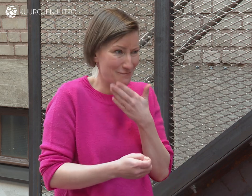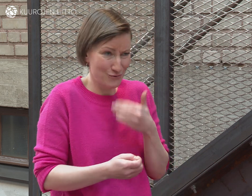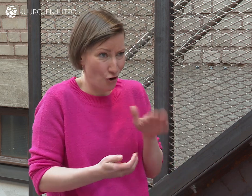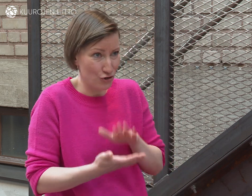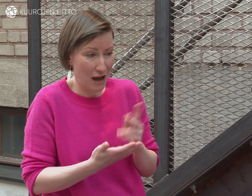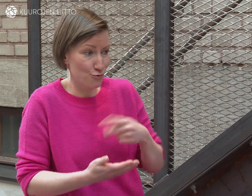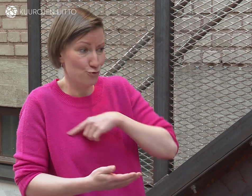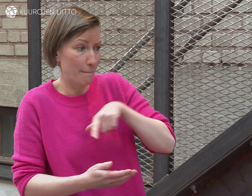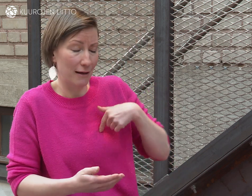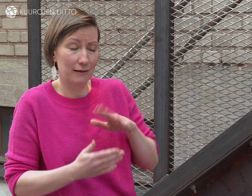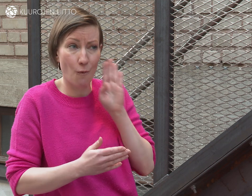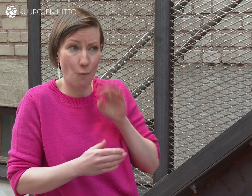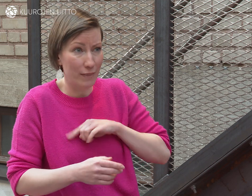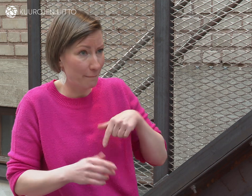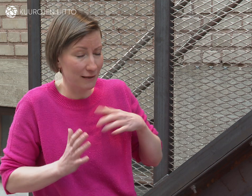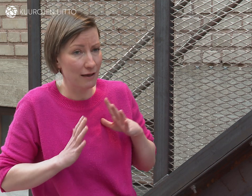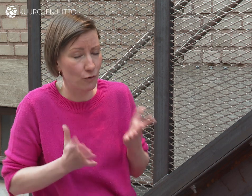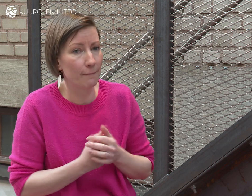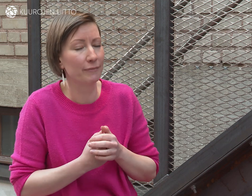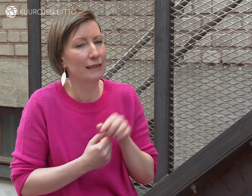Mutta he ovat hoitaneet palvelun kuuntelematta asiakkaita.